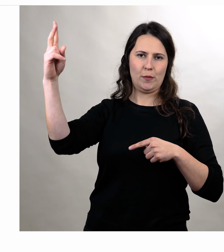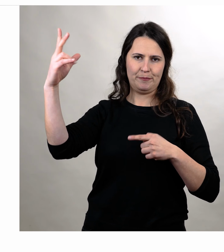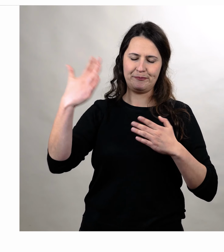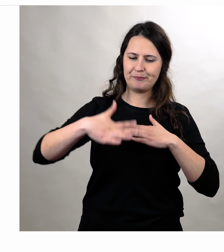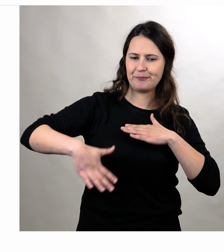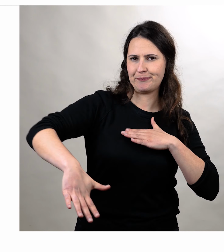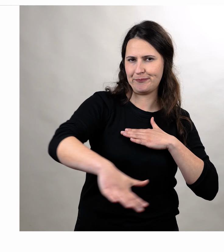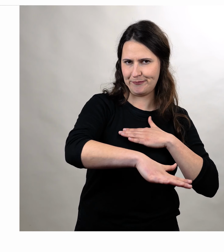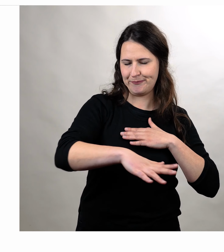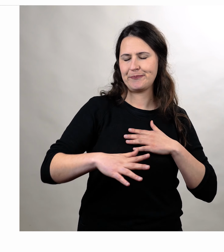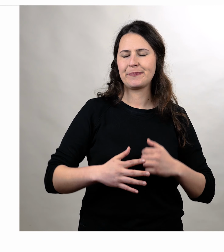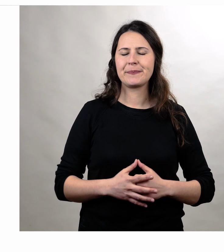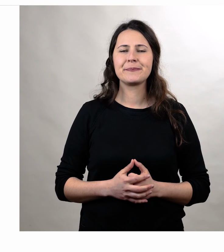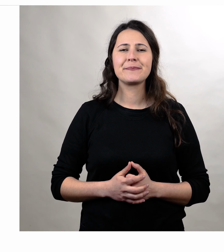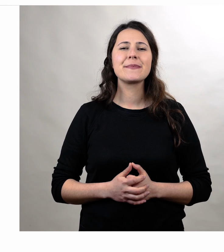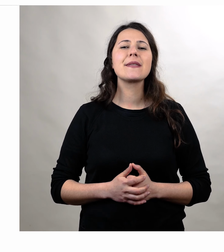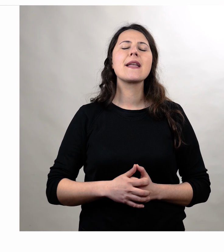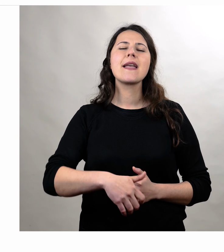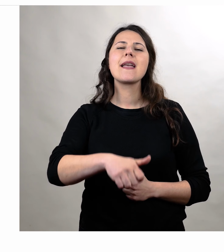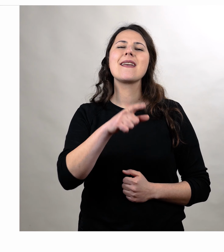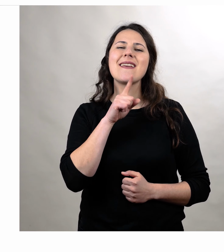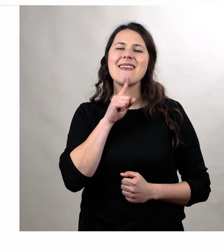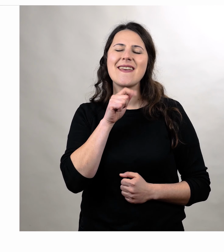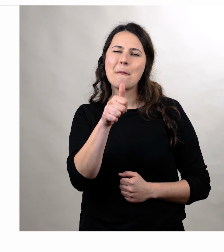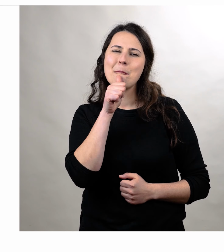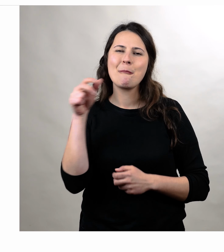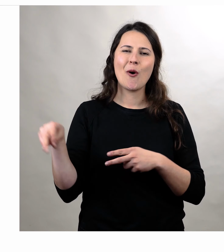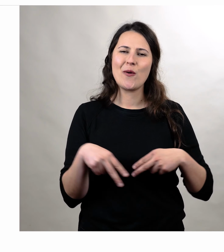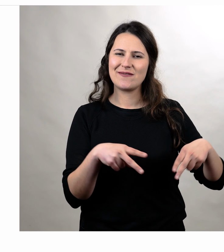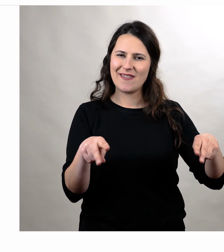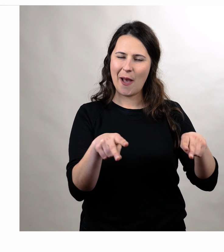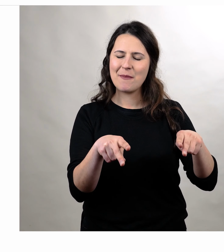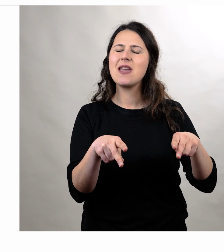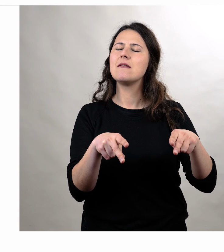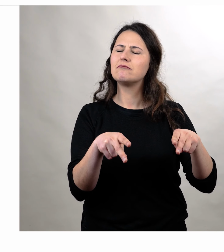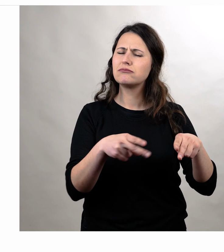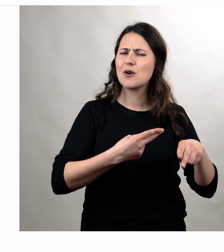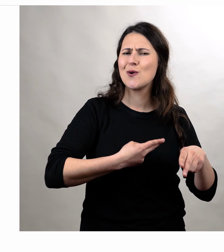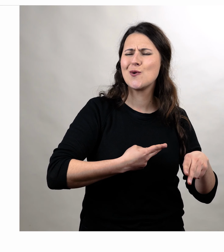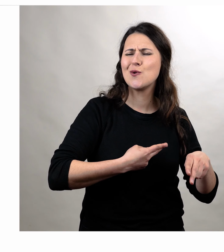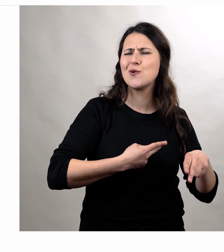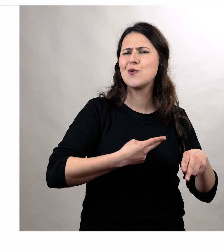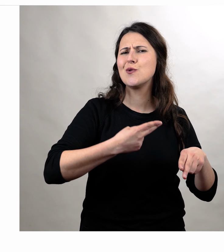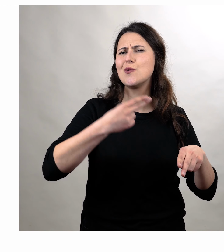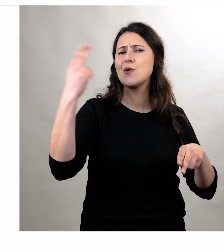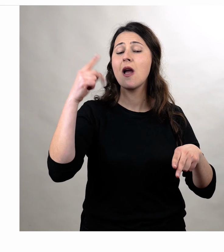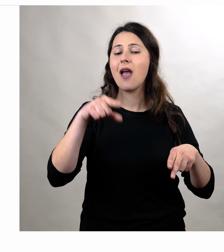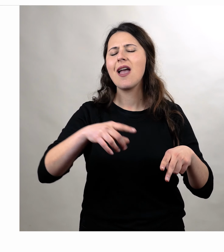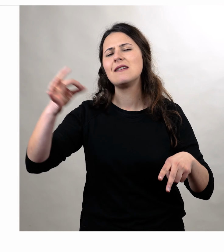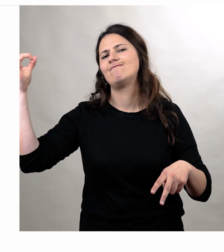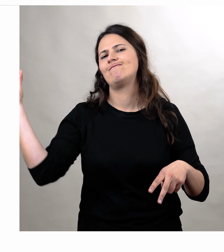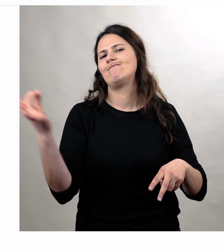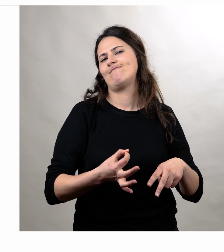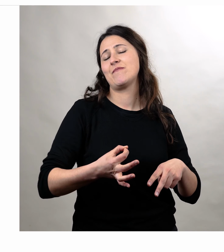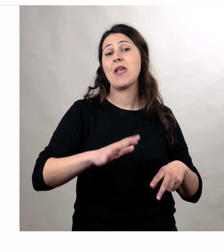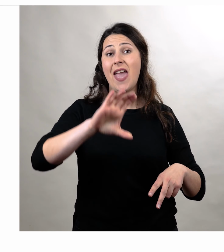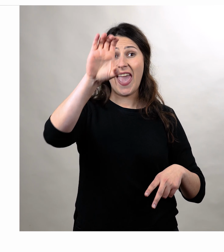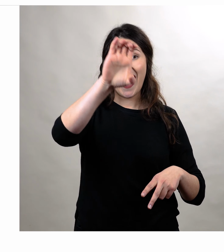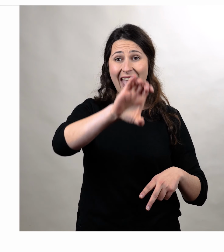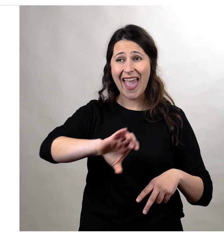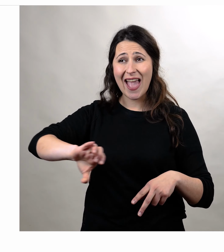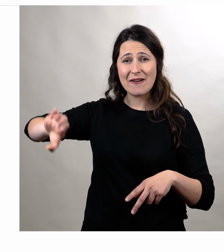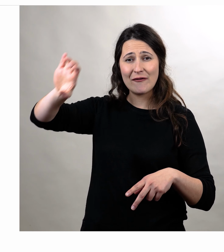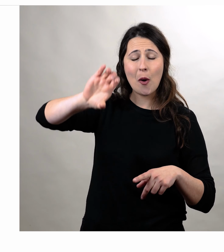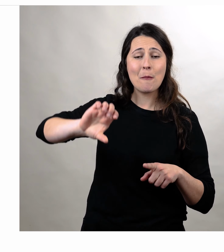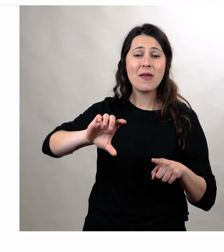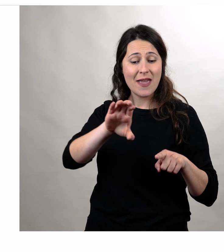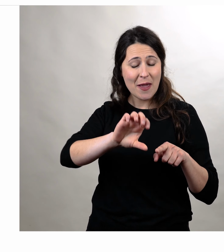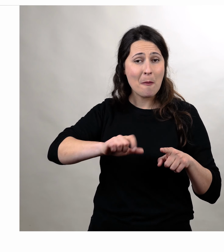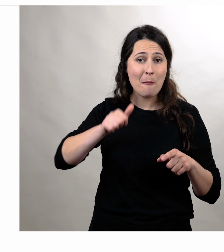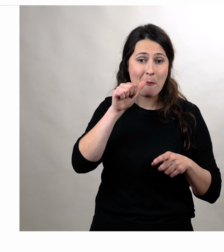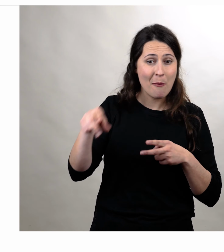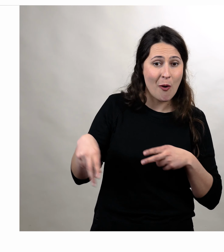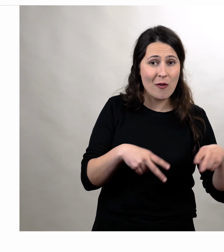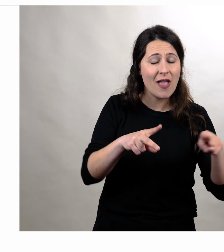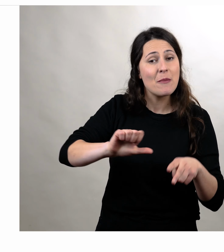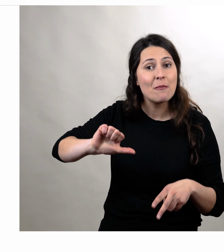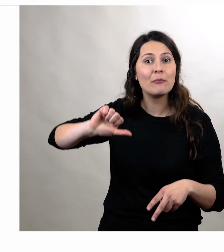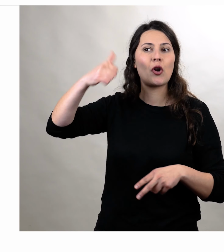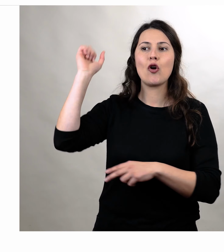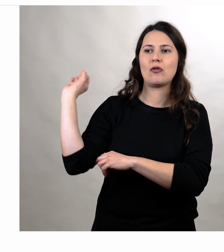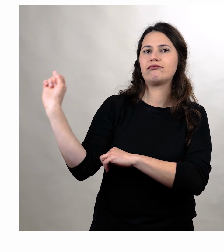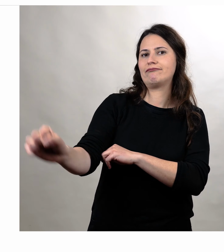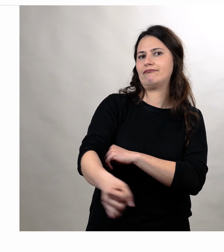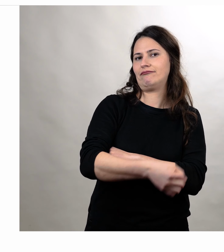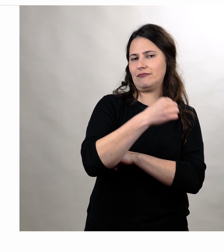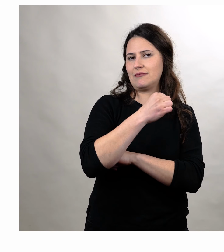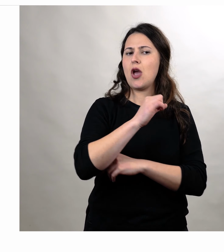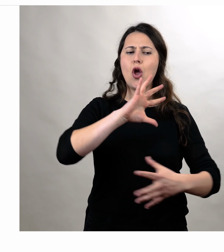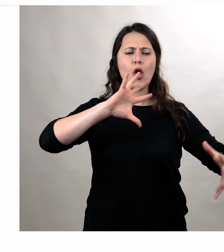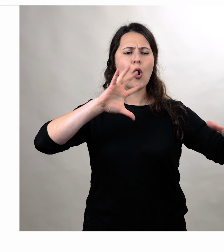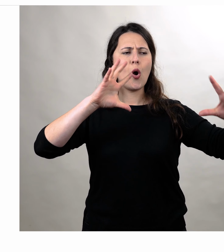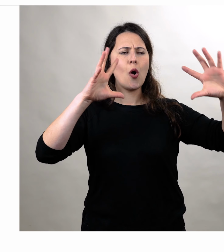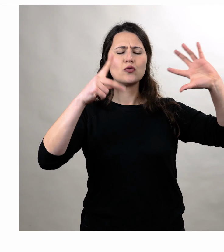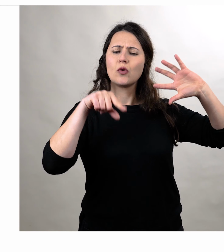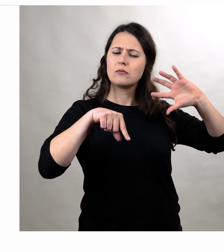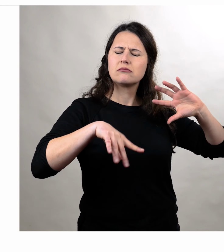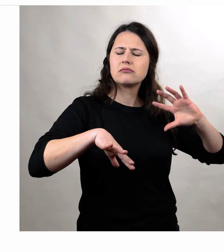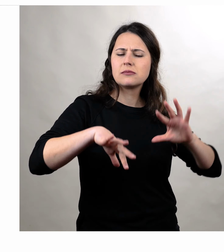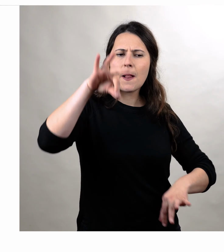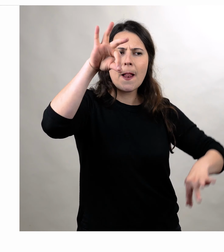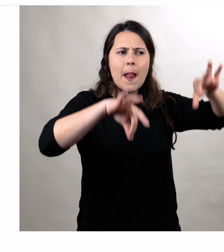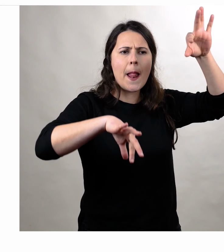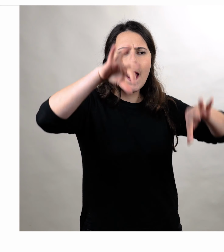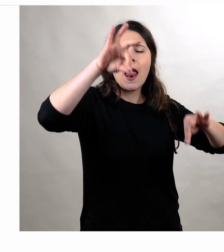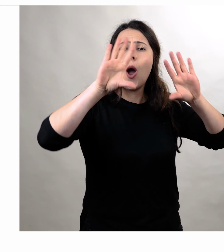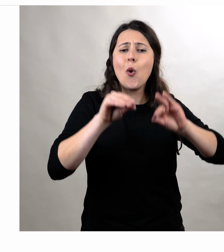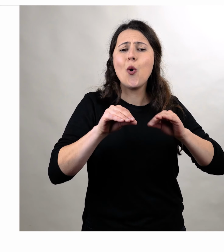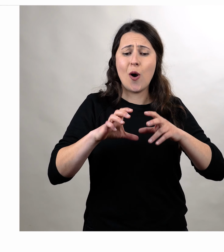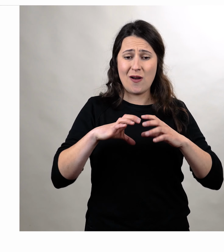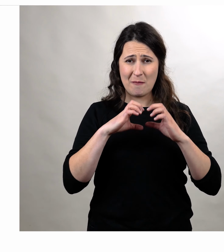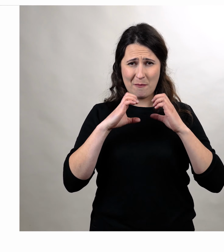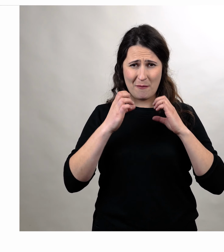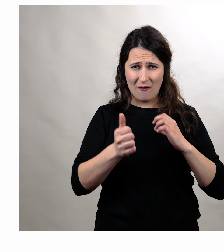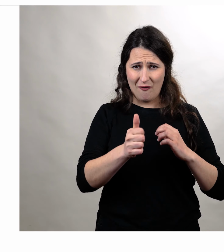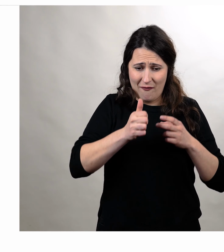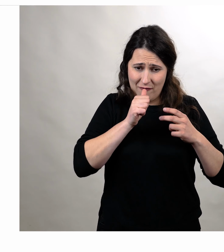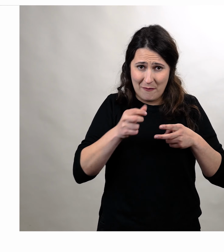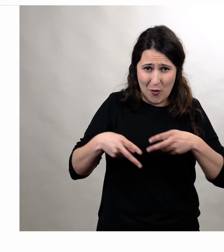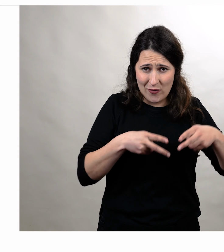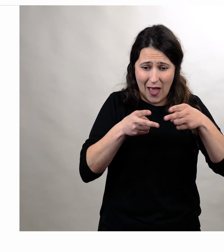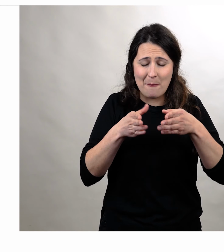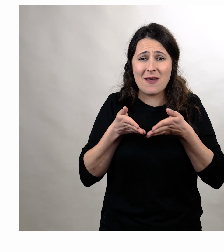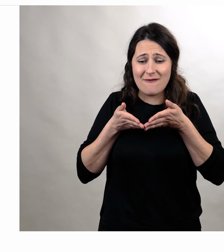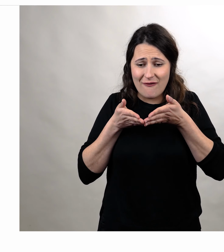Ο ποταμός θεωρείται από κορυφαίους ταξιδιωτικούς οργανισμούς ως ο καλύτερος ποταμός της Ευρώπης και από τους καλύτερους στον κόσμο για δραστηριότητες διάσχισης .